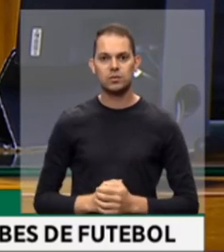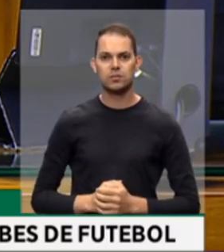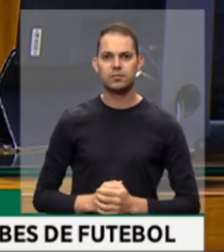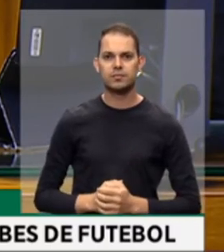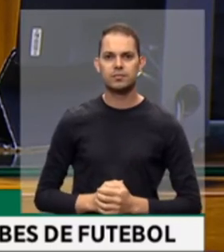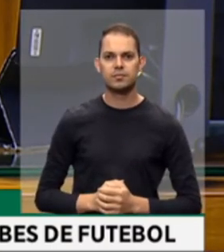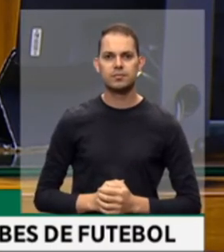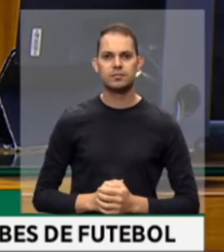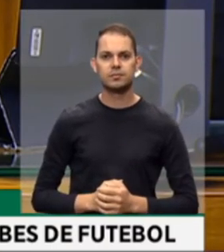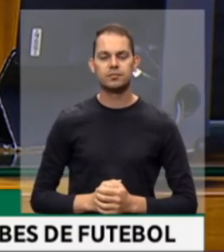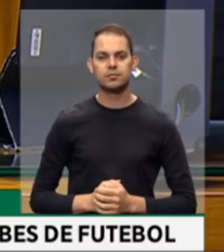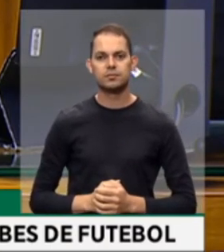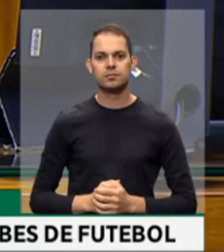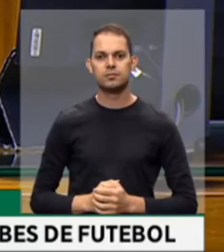REPUBLICANOS. PSC? PATRIOTA